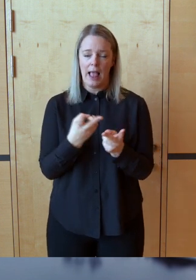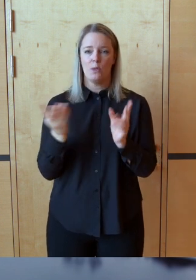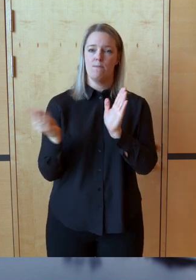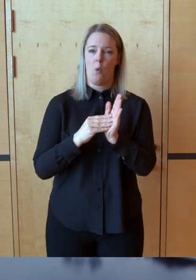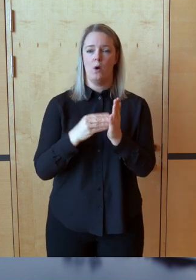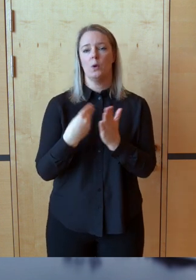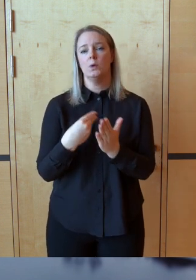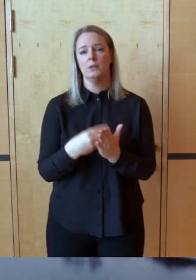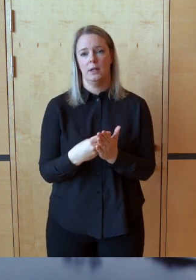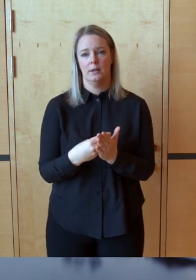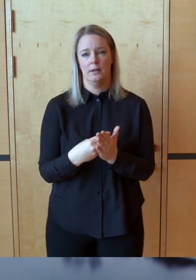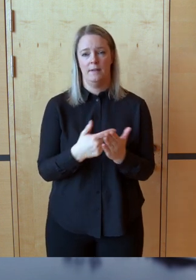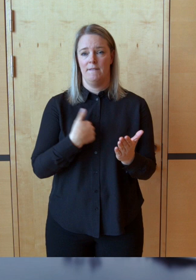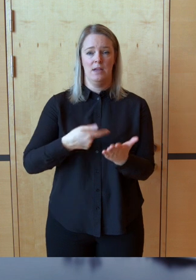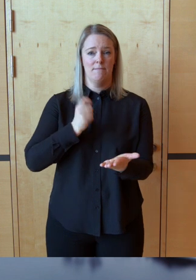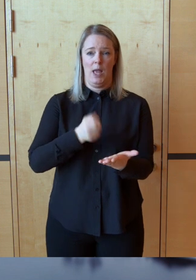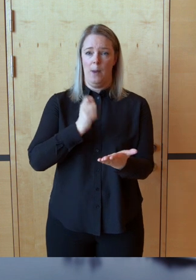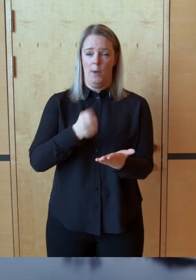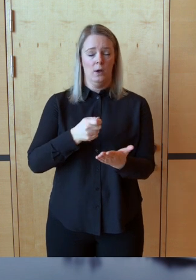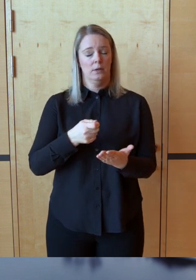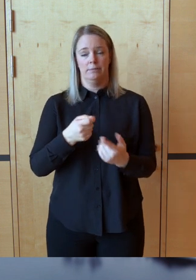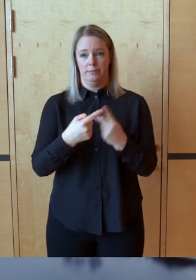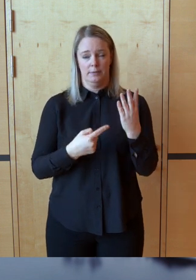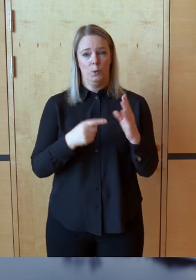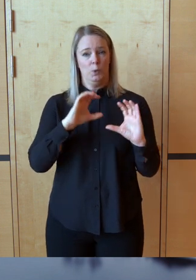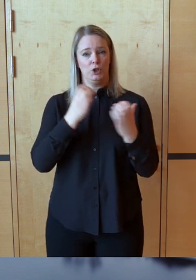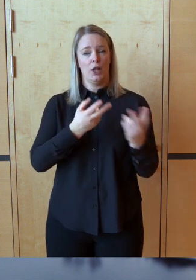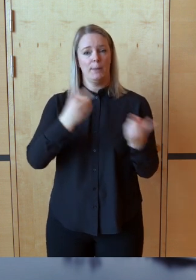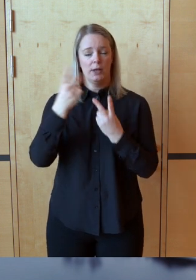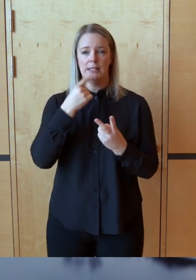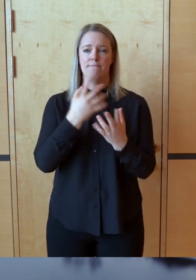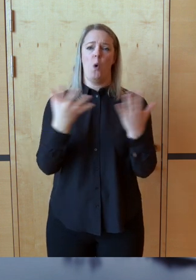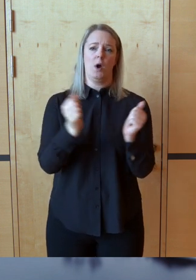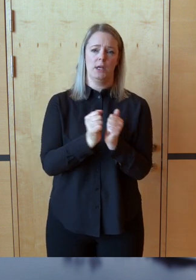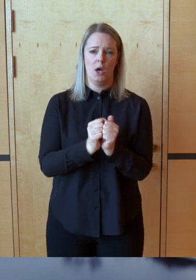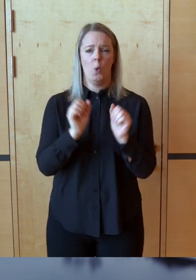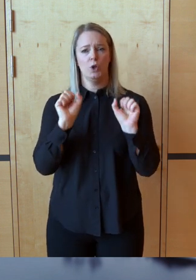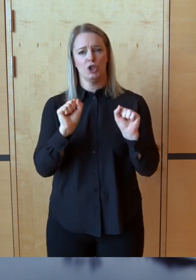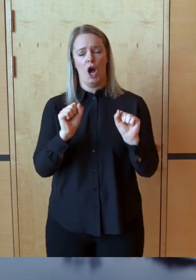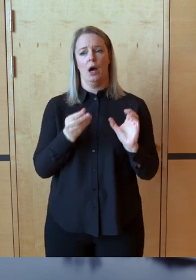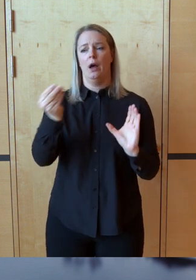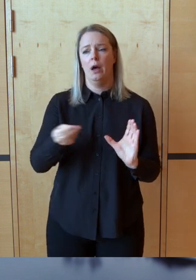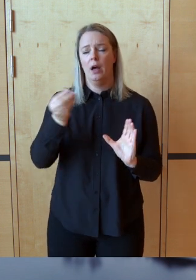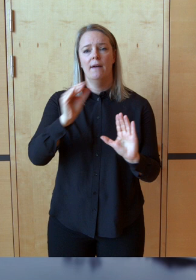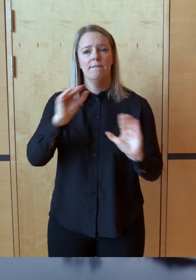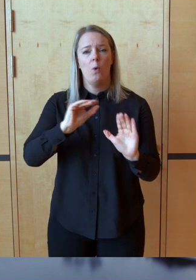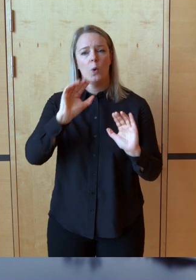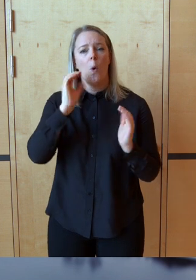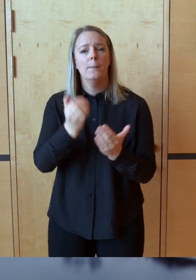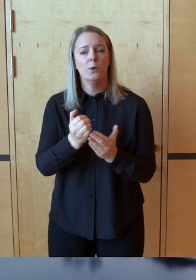Betala massa beslut Socialdemokraterna sig så otroligt mycket det ska gå till vård och omsorg Men husband era man pengar